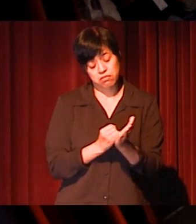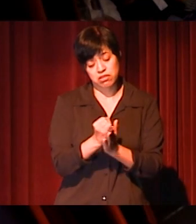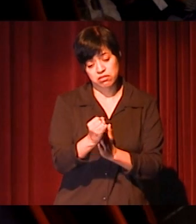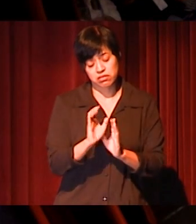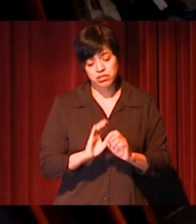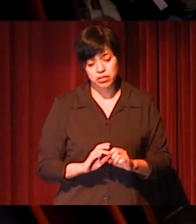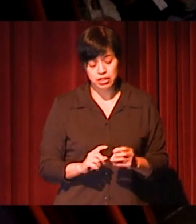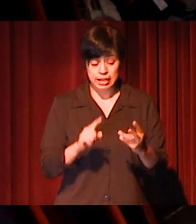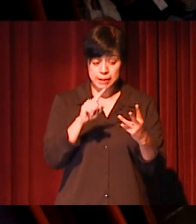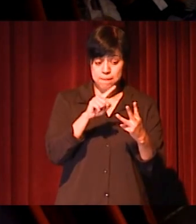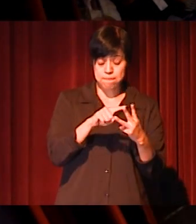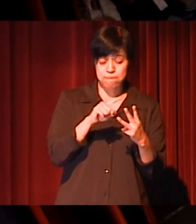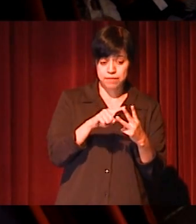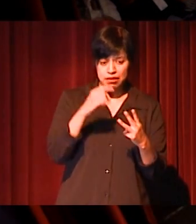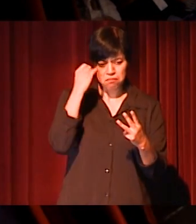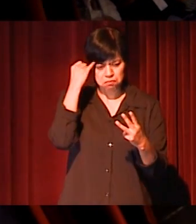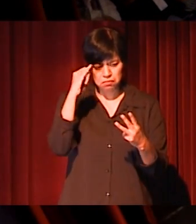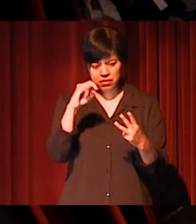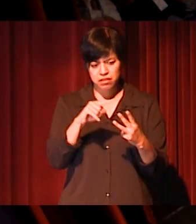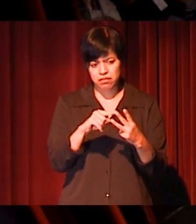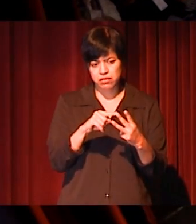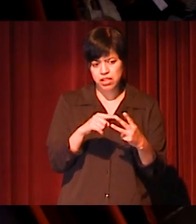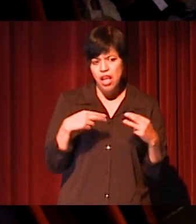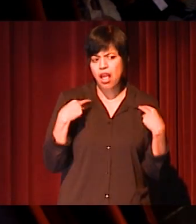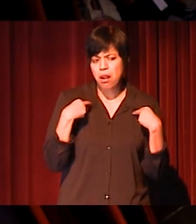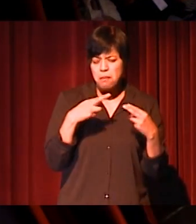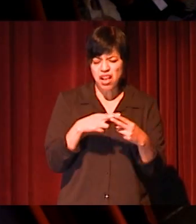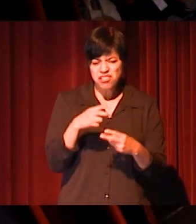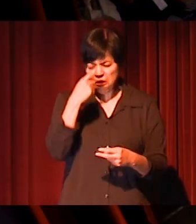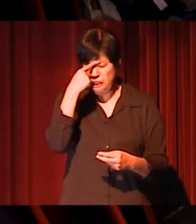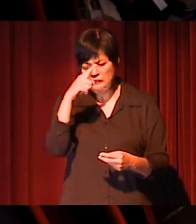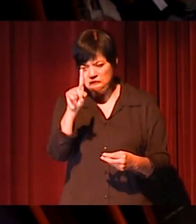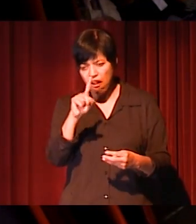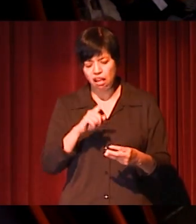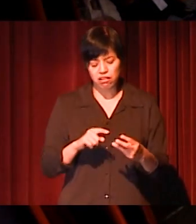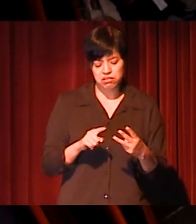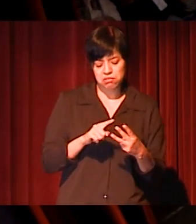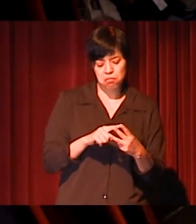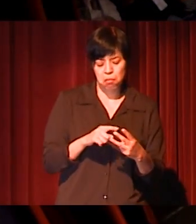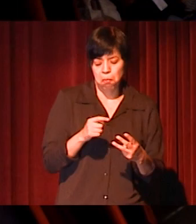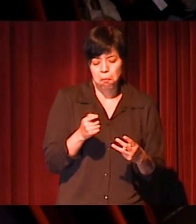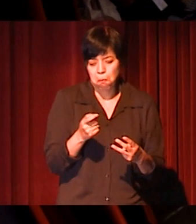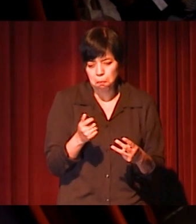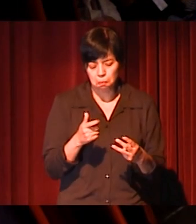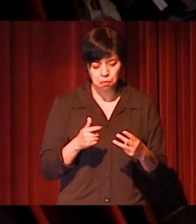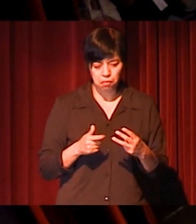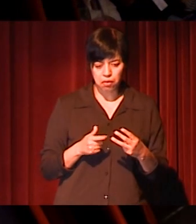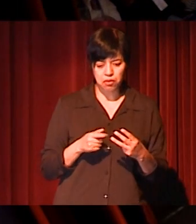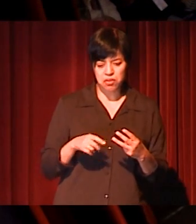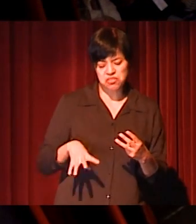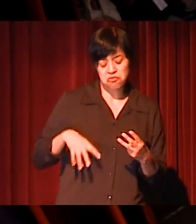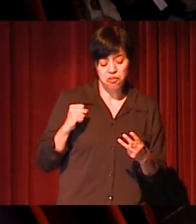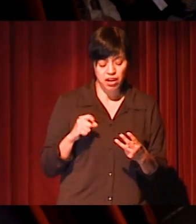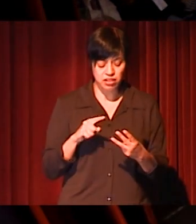El segundo, es que ser maestro es algo sencillo y poco demandante. Lo decimos y escuchamos todo el tiempo.